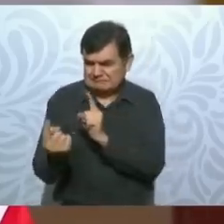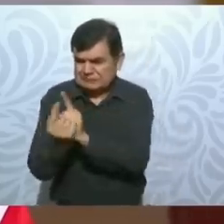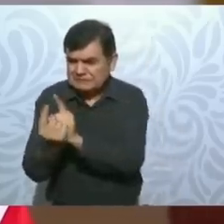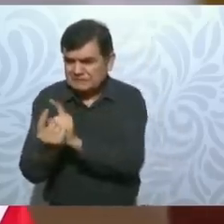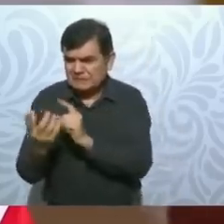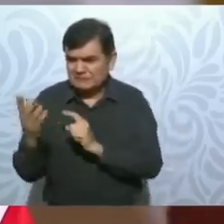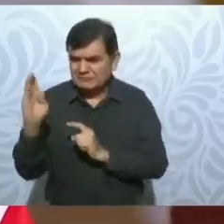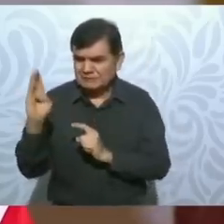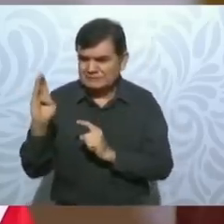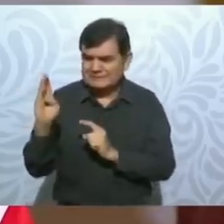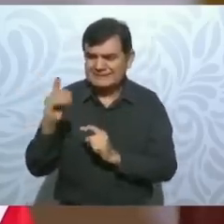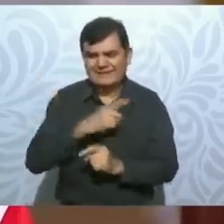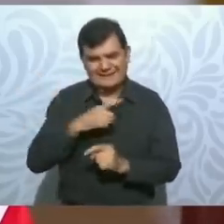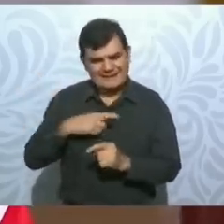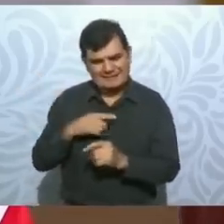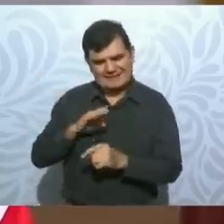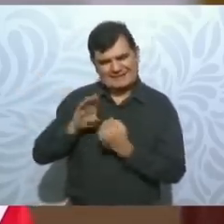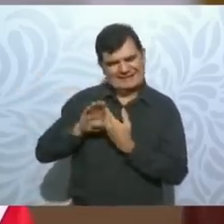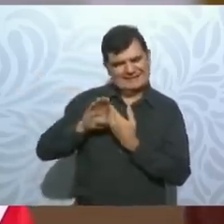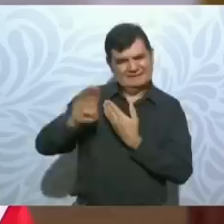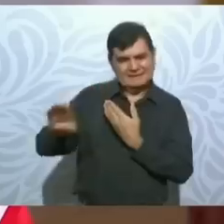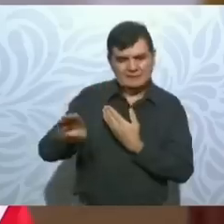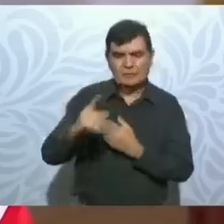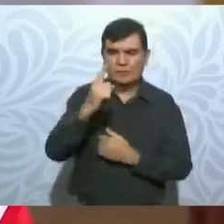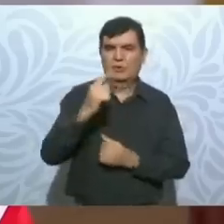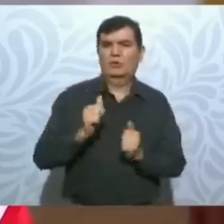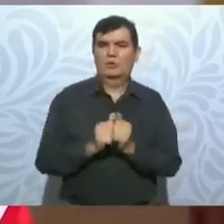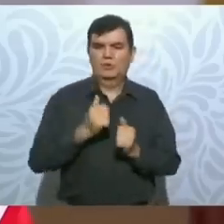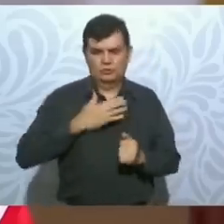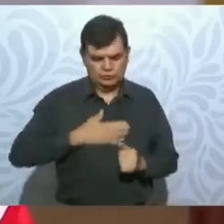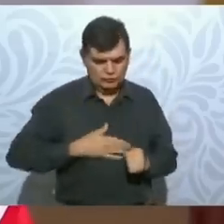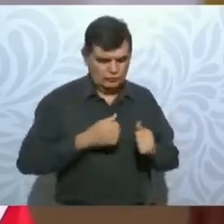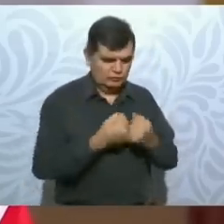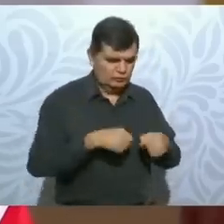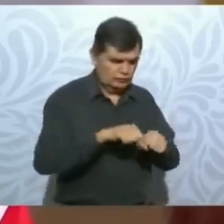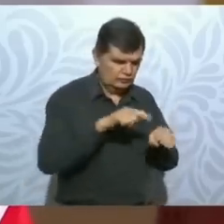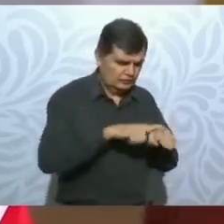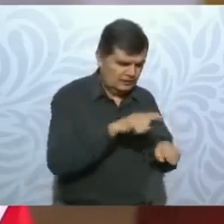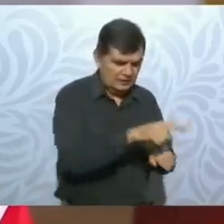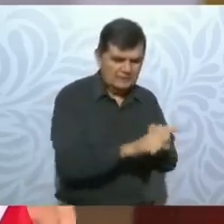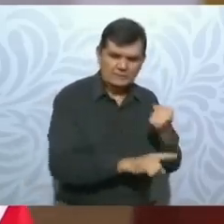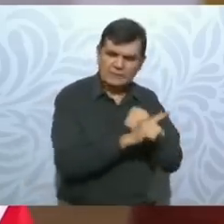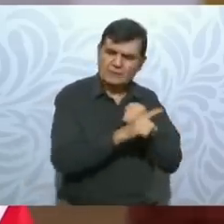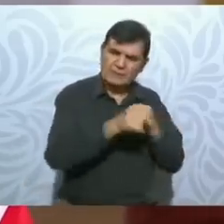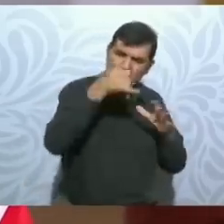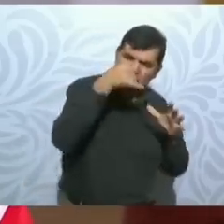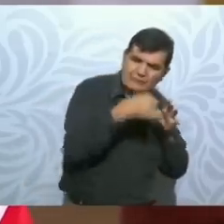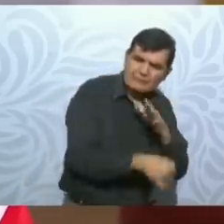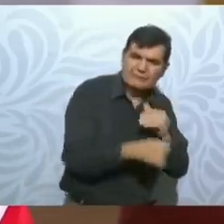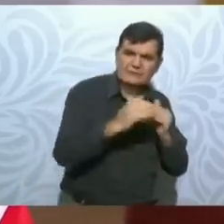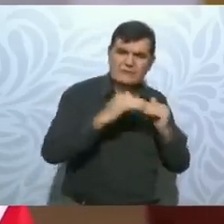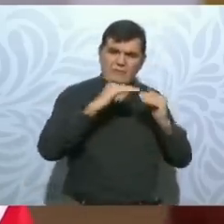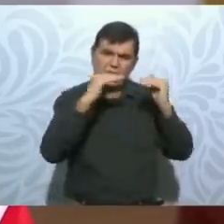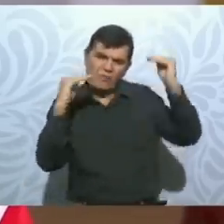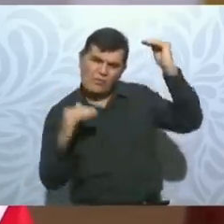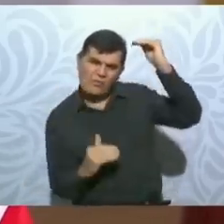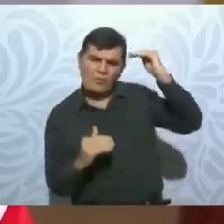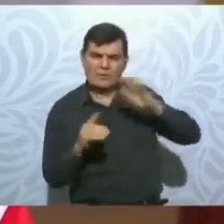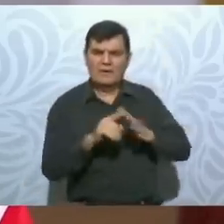se puede dar con justicia social y atendiendo las causas profundas de la desigualdad en nuestro país